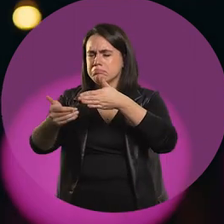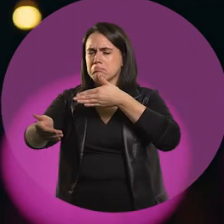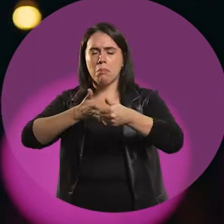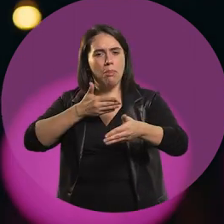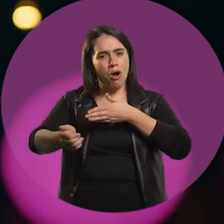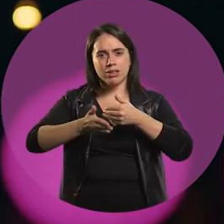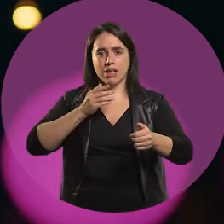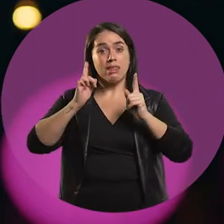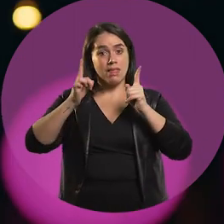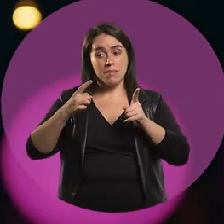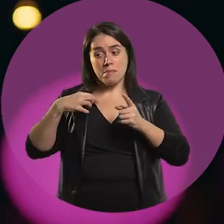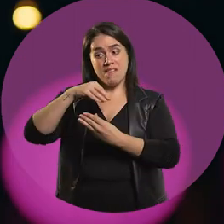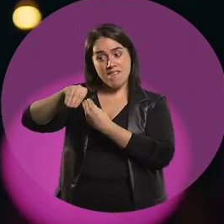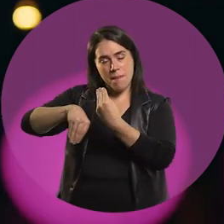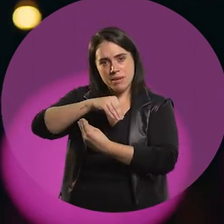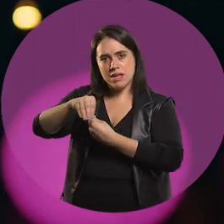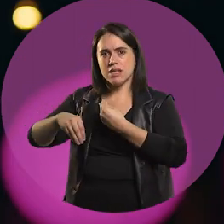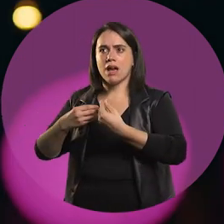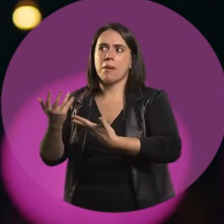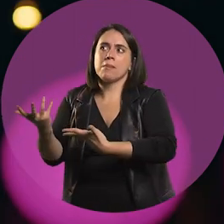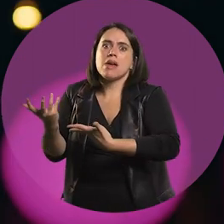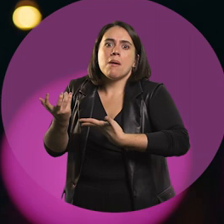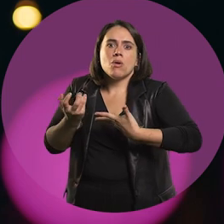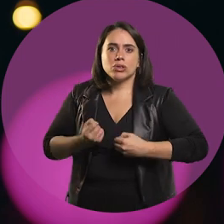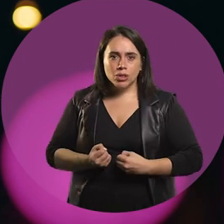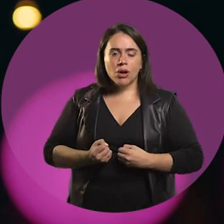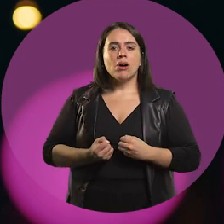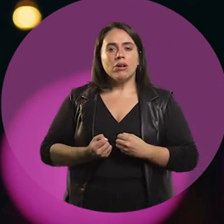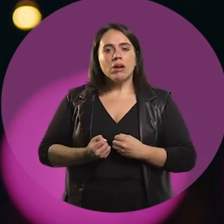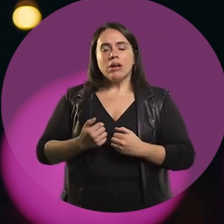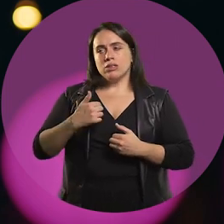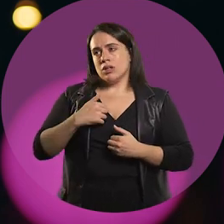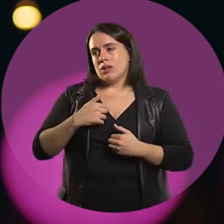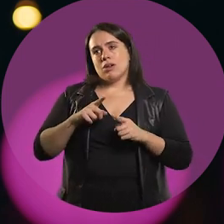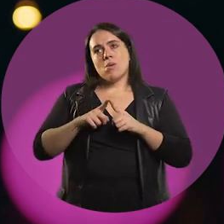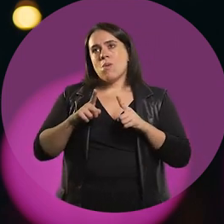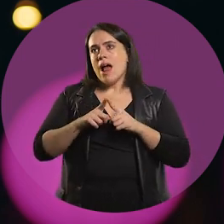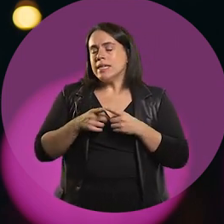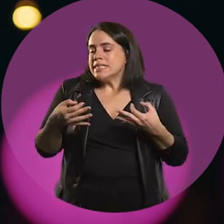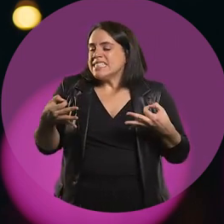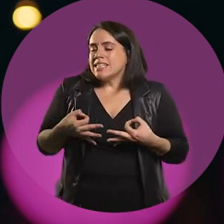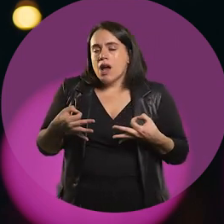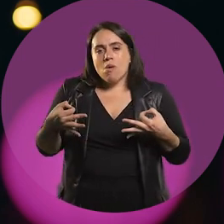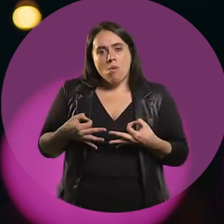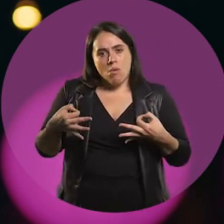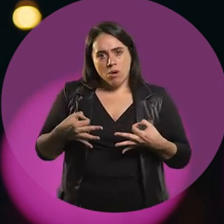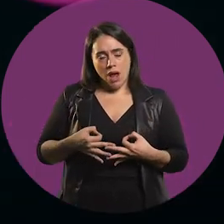y el tener el apoyo de ellos me ayudó muchísimo a sentirme segura.